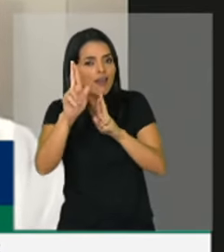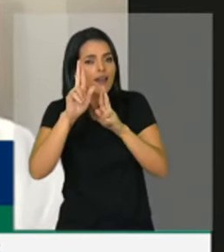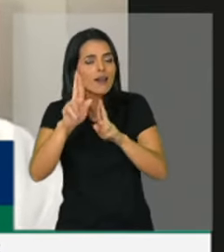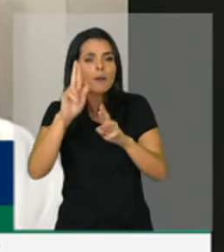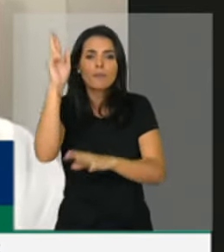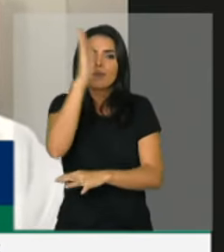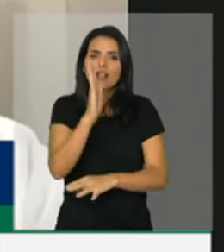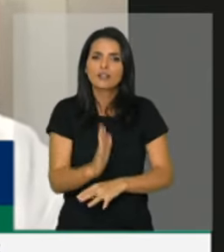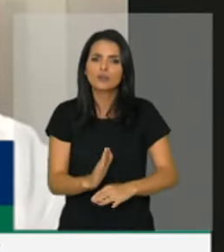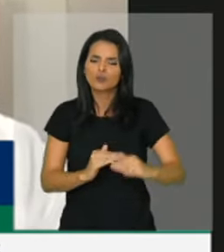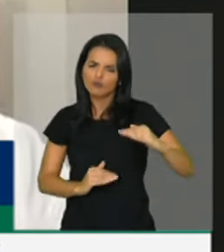DESENVOLVIDA QUE REDUZIA POBREZA E DESIGUALDADES DE UM